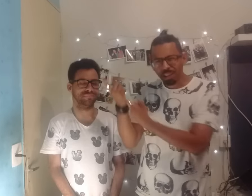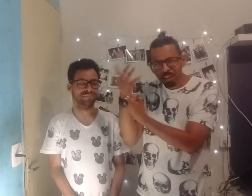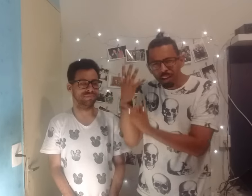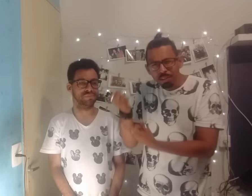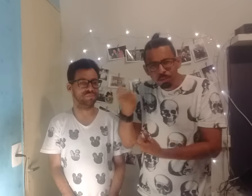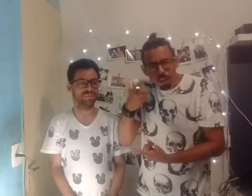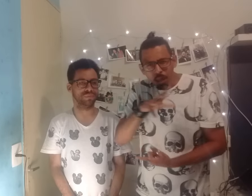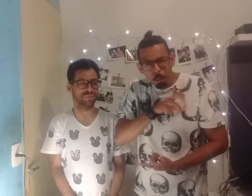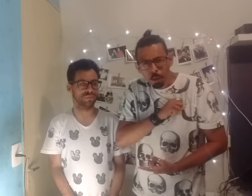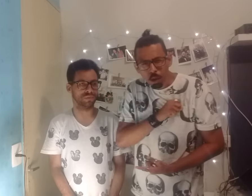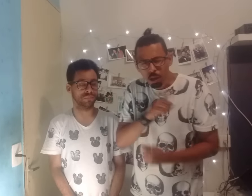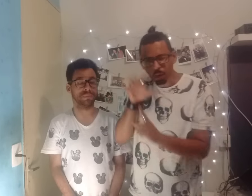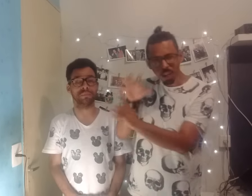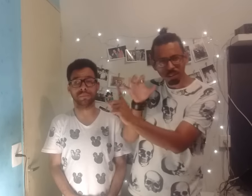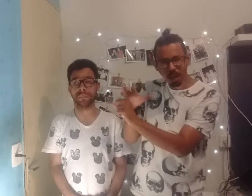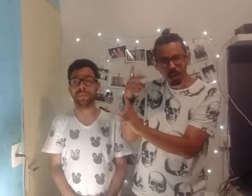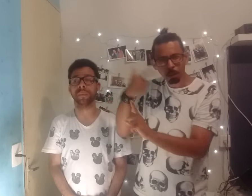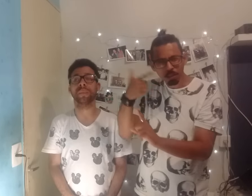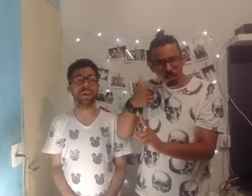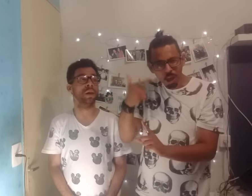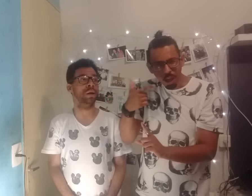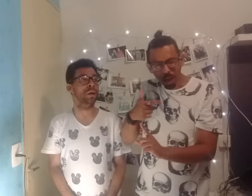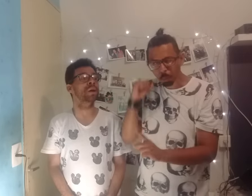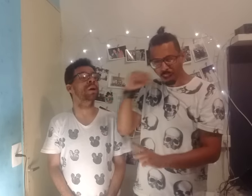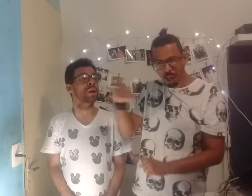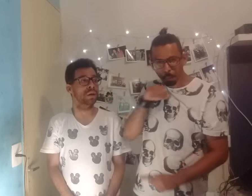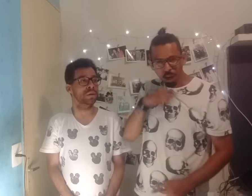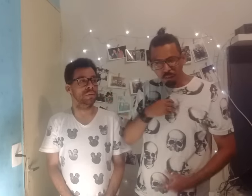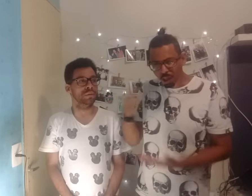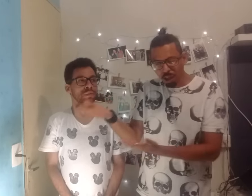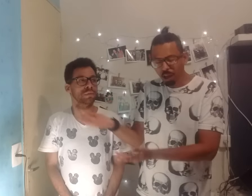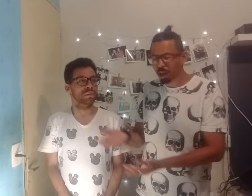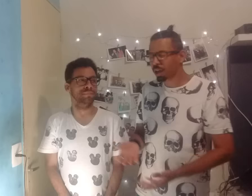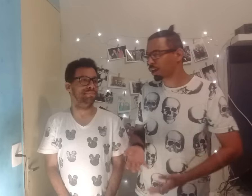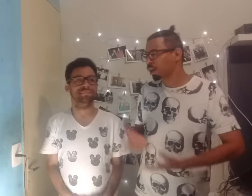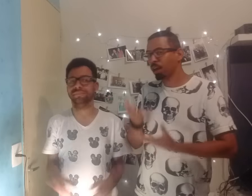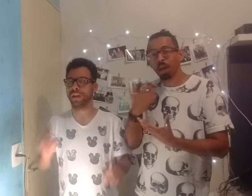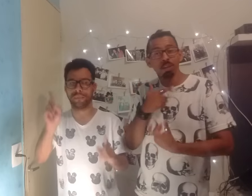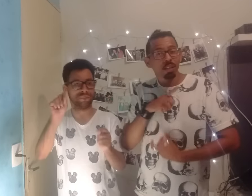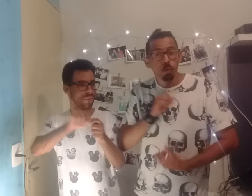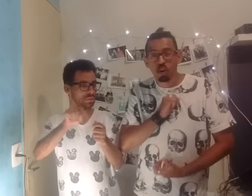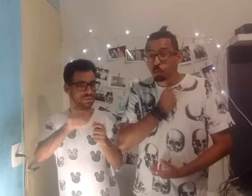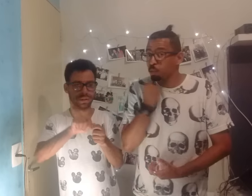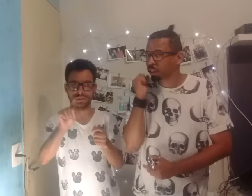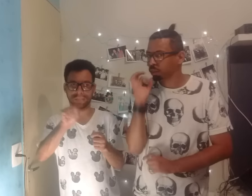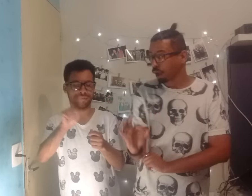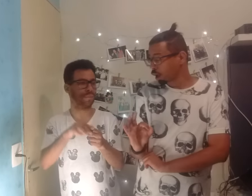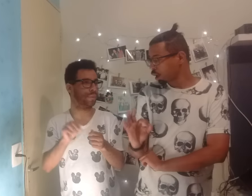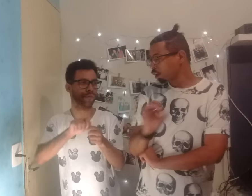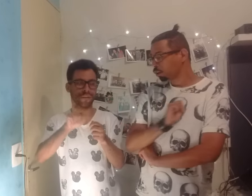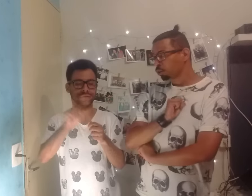não amor , provoca! padrasto manda Mãe mata filho odeio !! _ nao fez isso!!